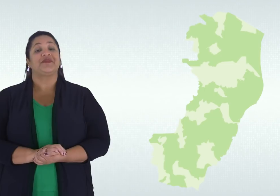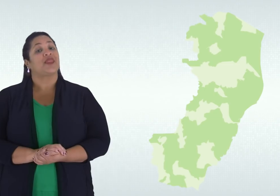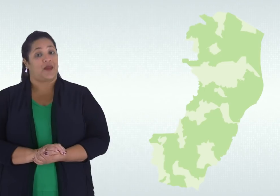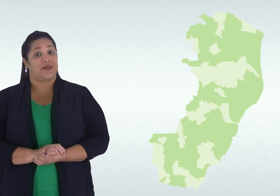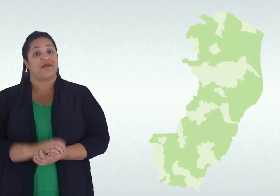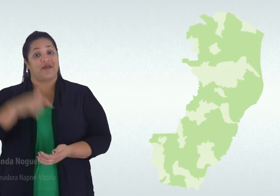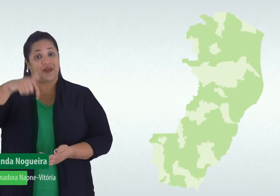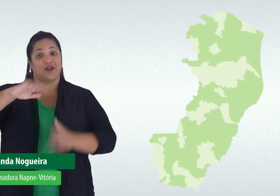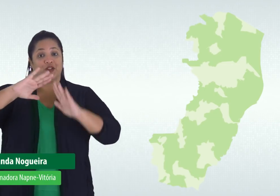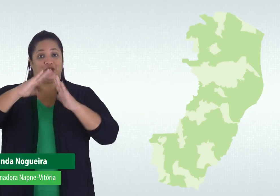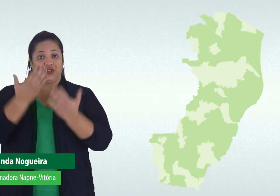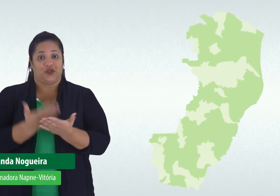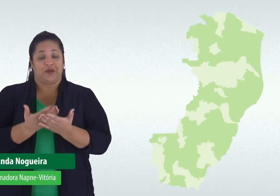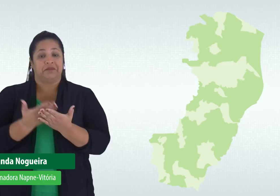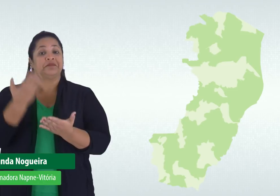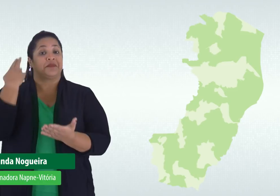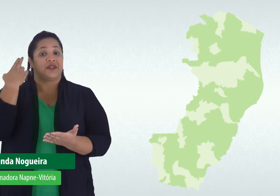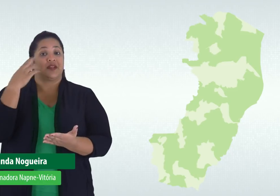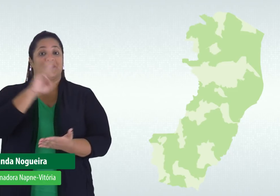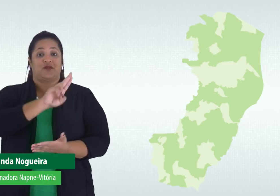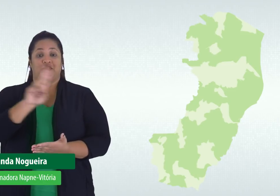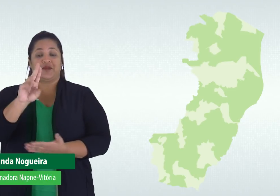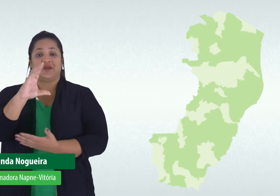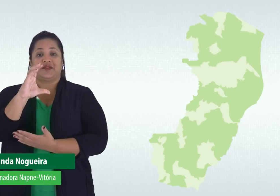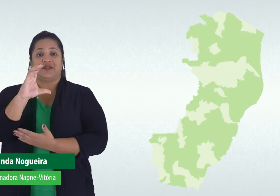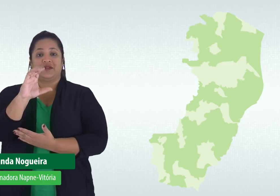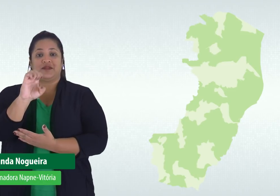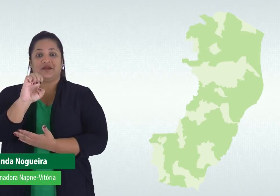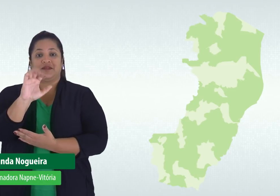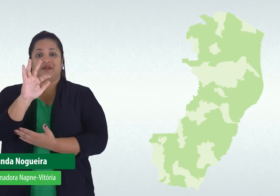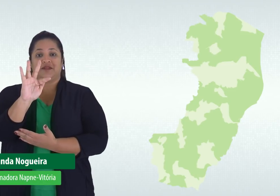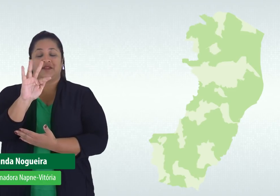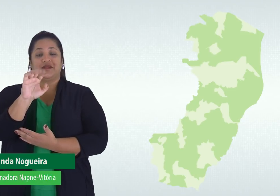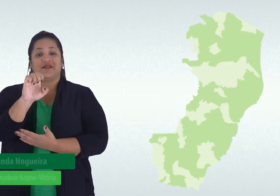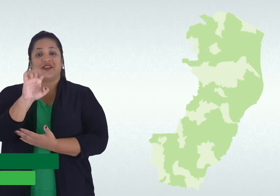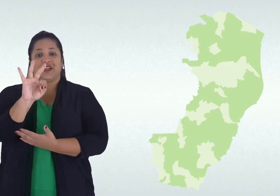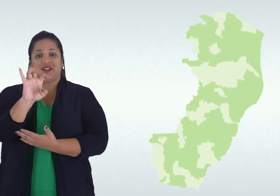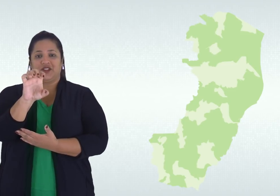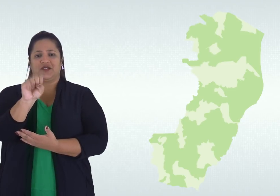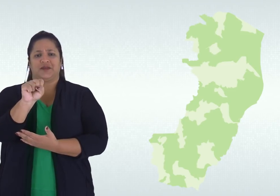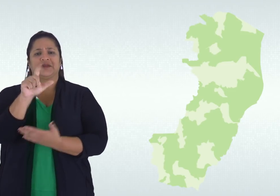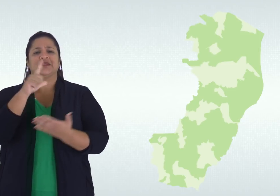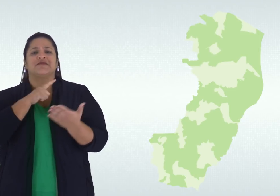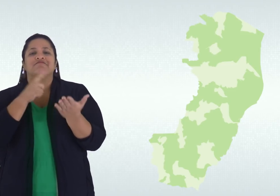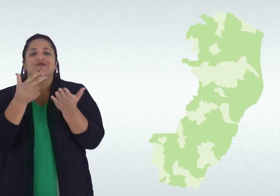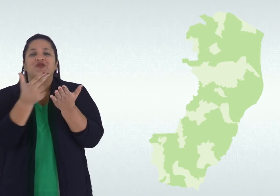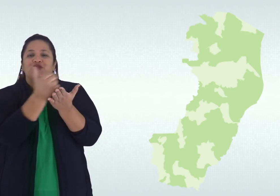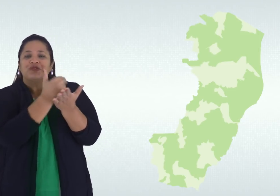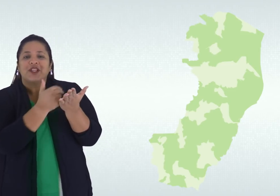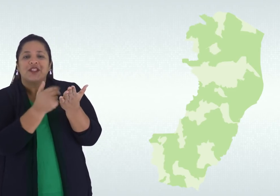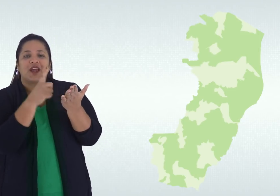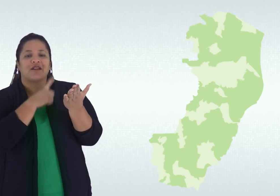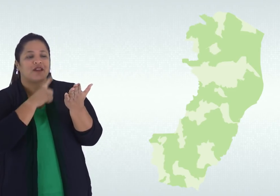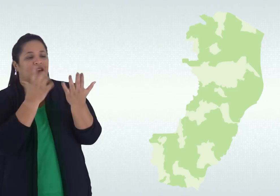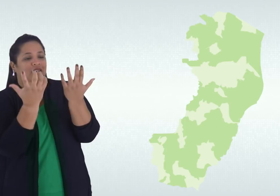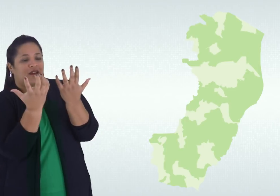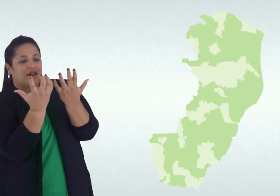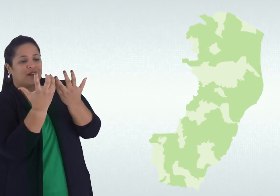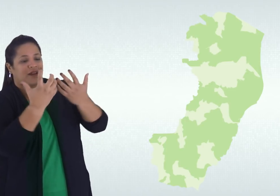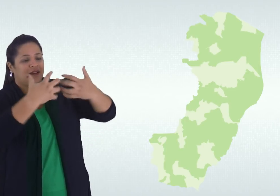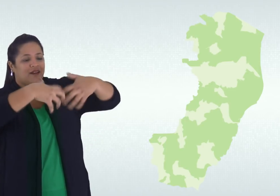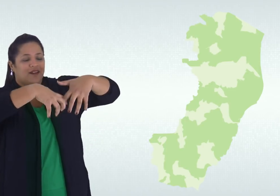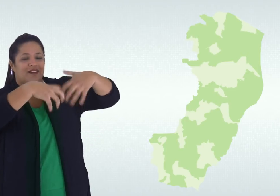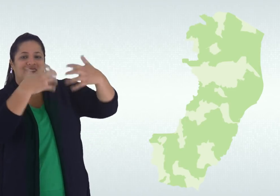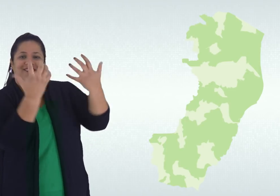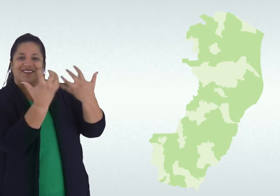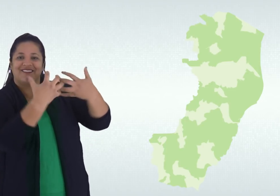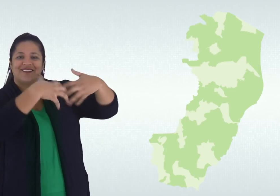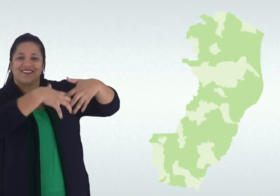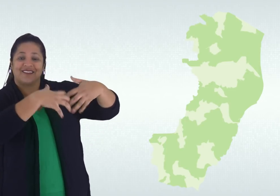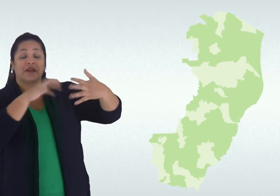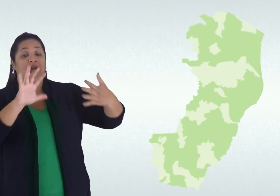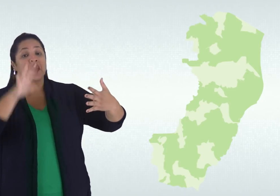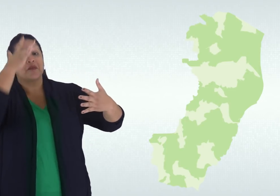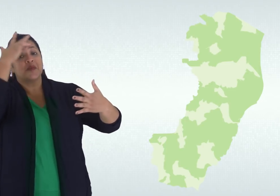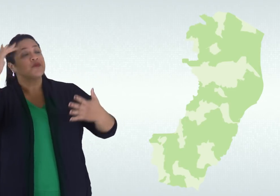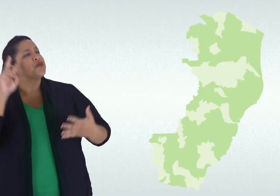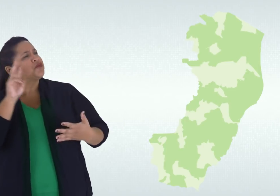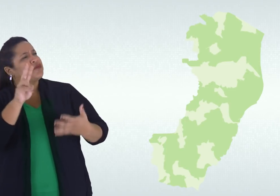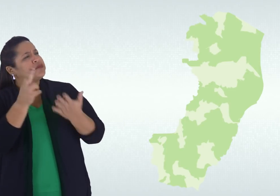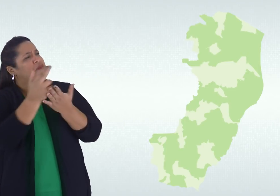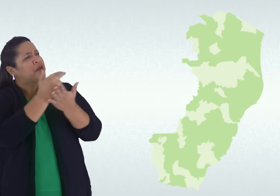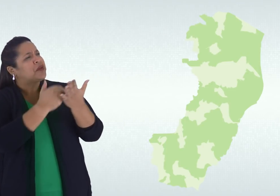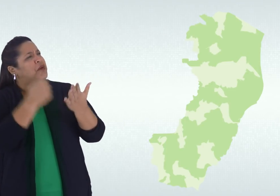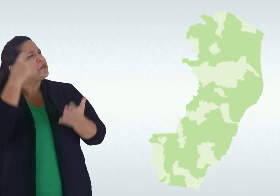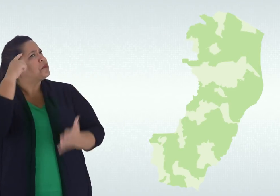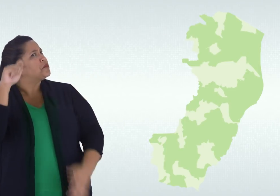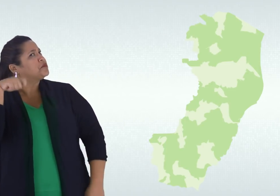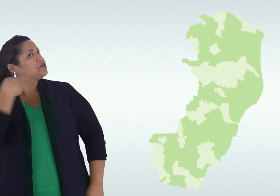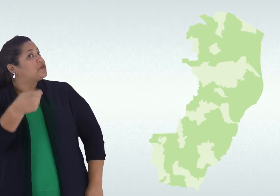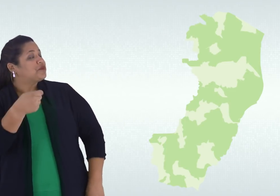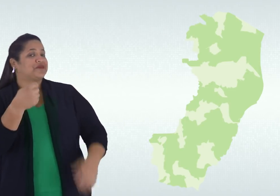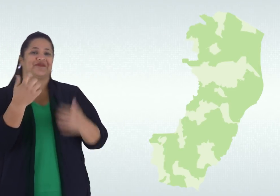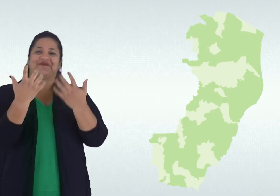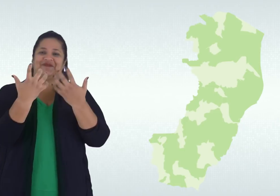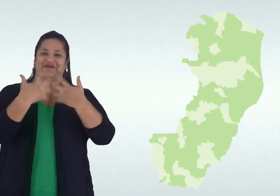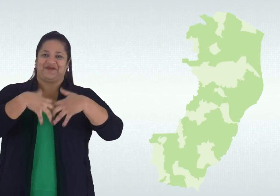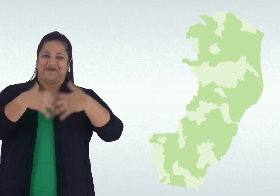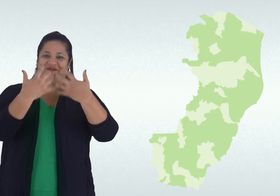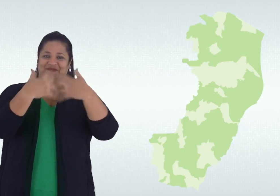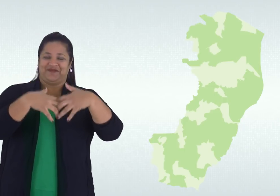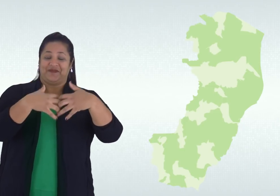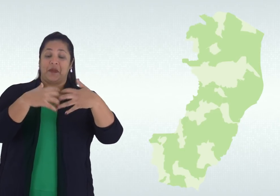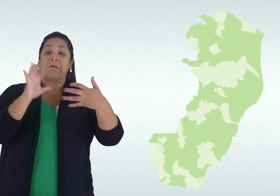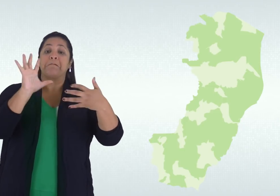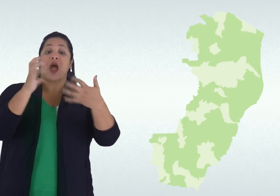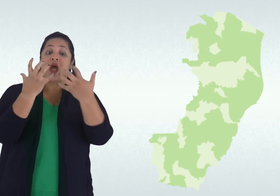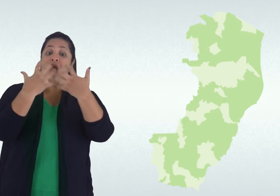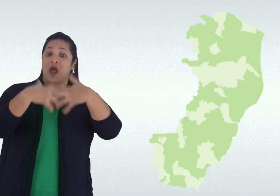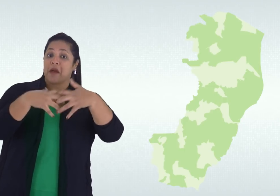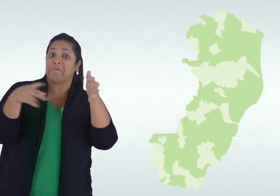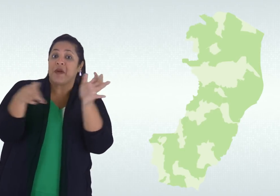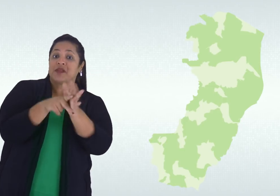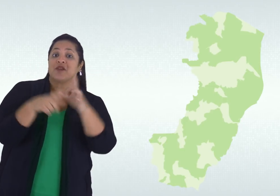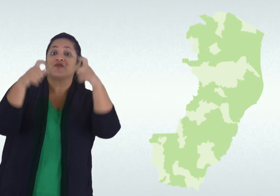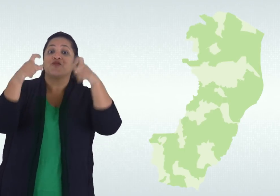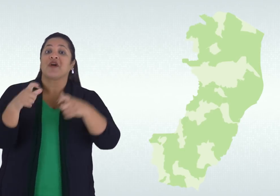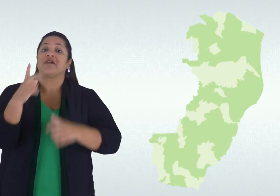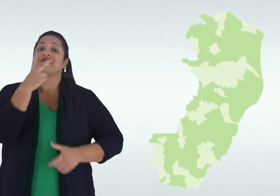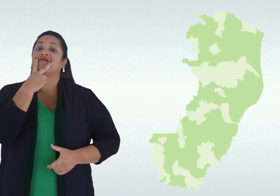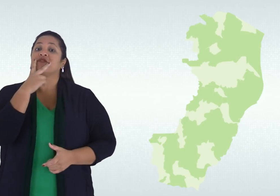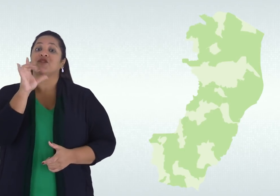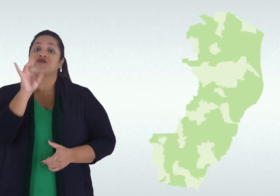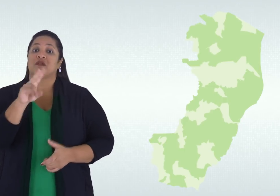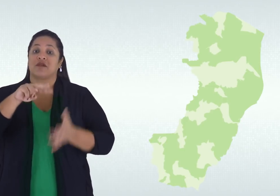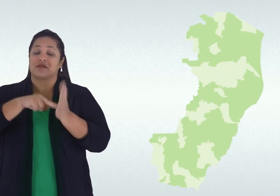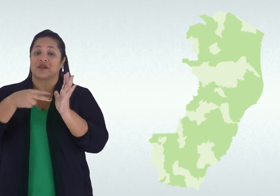Atualmente o que é conhecido por algumas pessoas é um sinal antigo que simboliza uma engrenagem e se refere ao campus Vitória da época do antigo Cefetes,